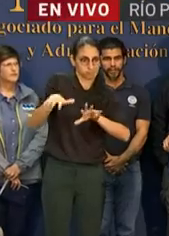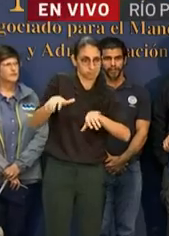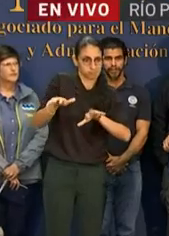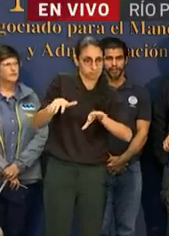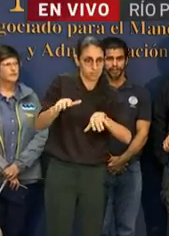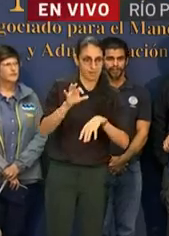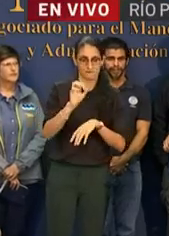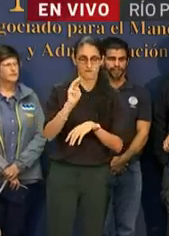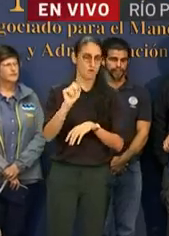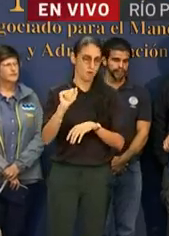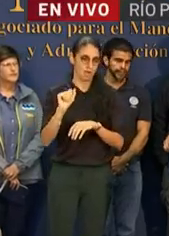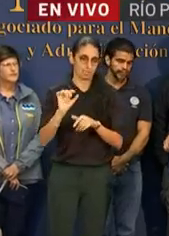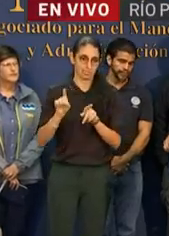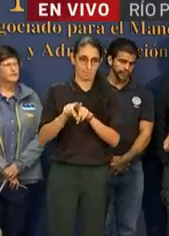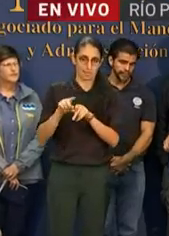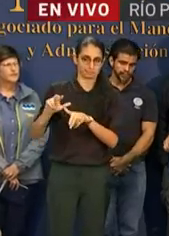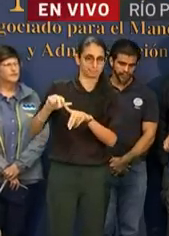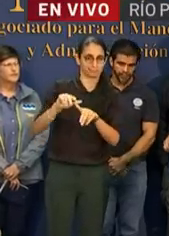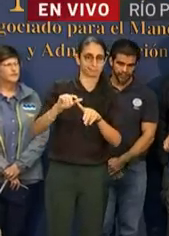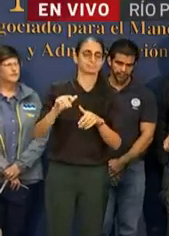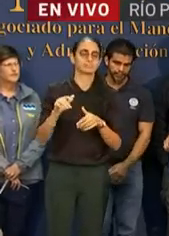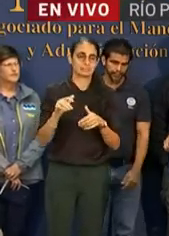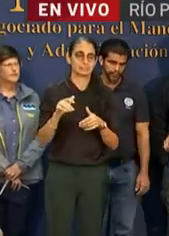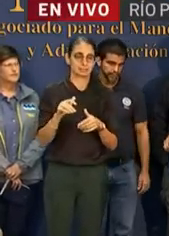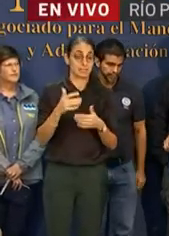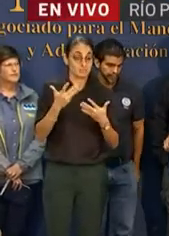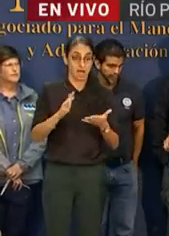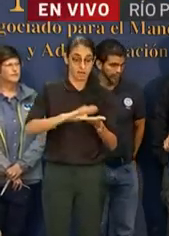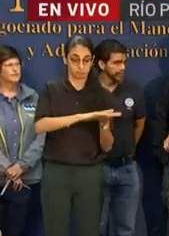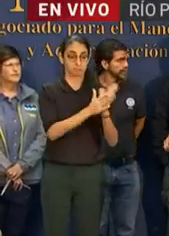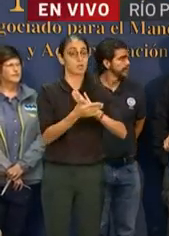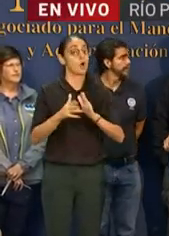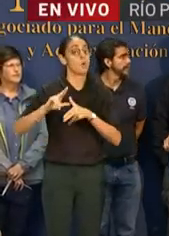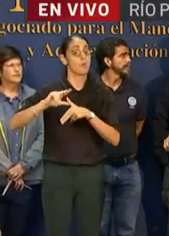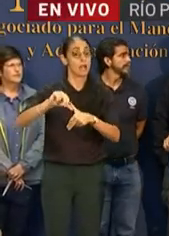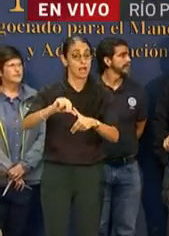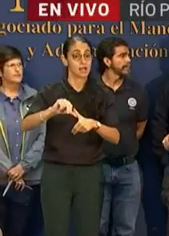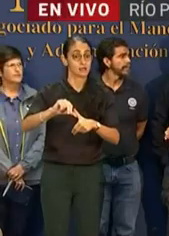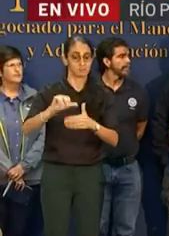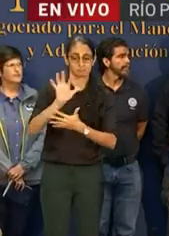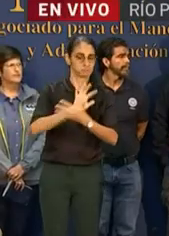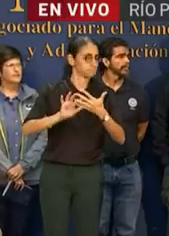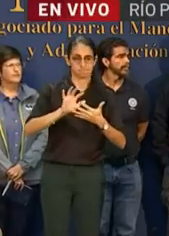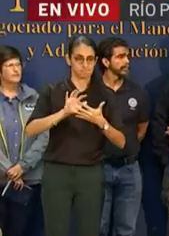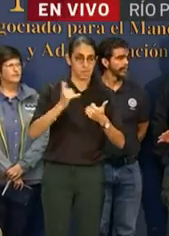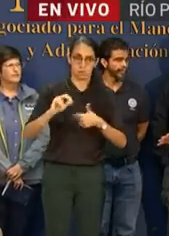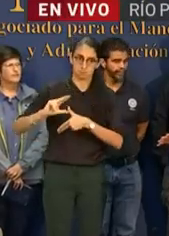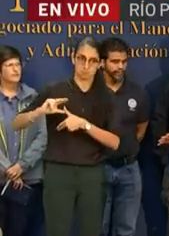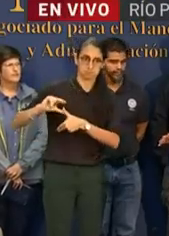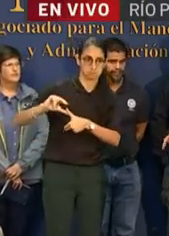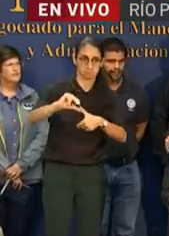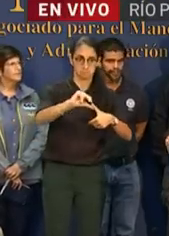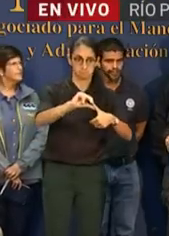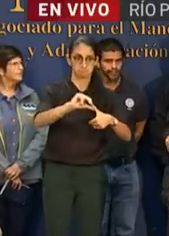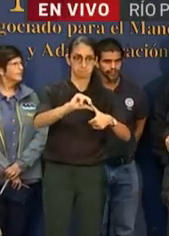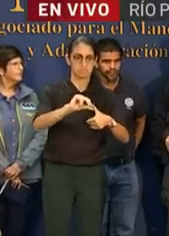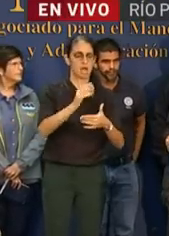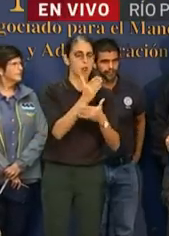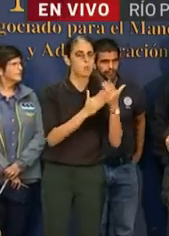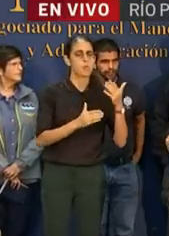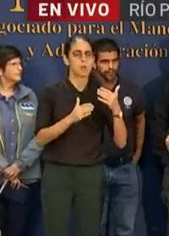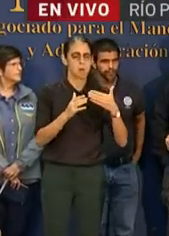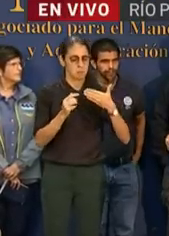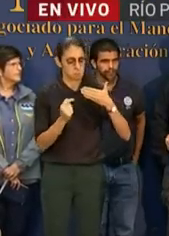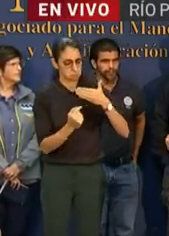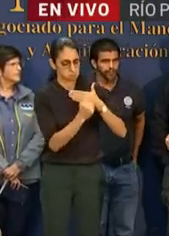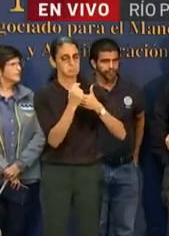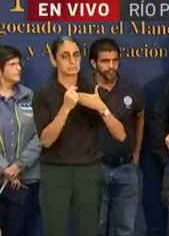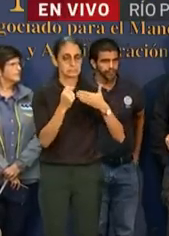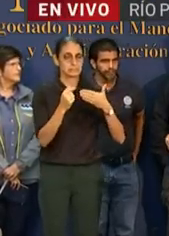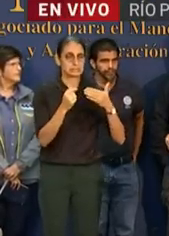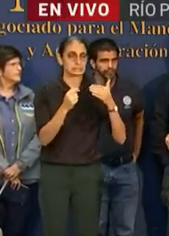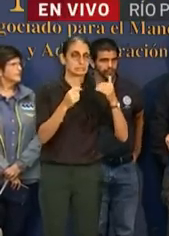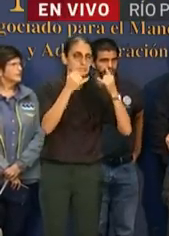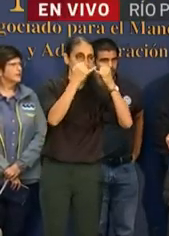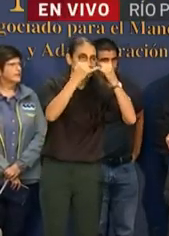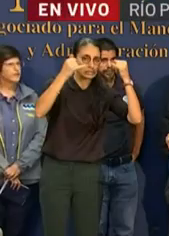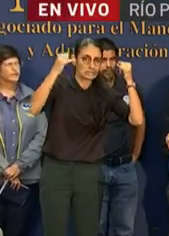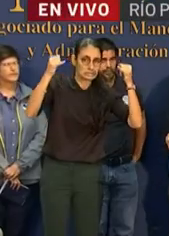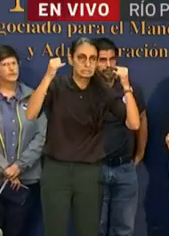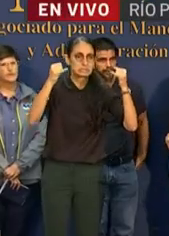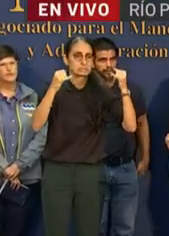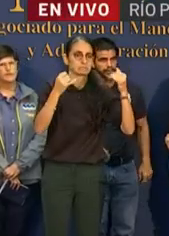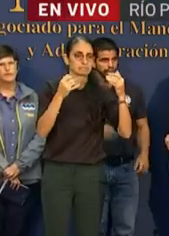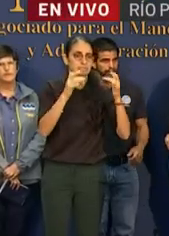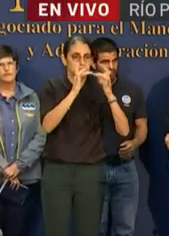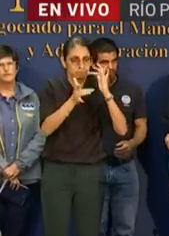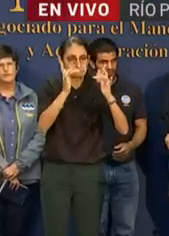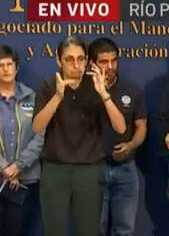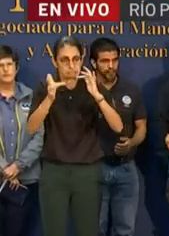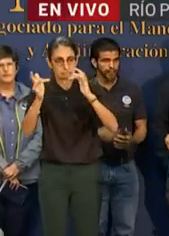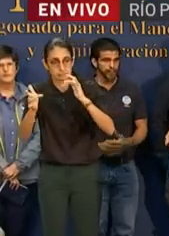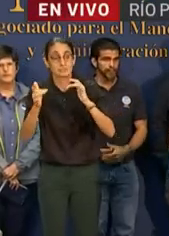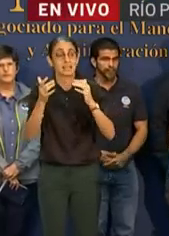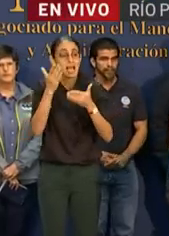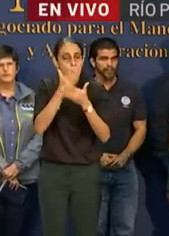300,000 PERSONAS SIN SERVICIO